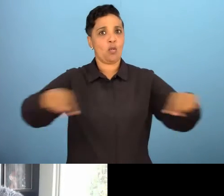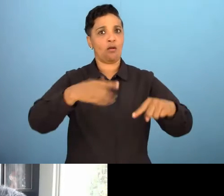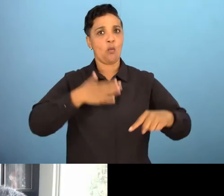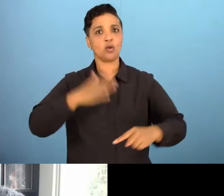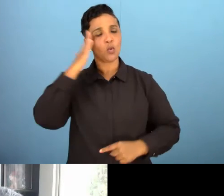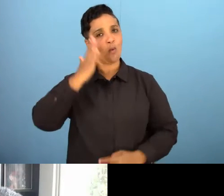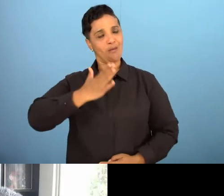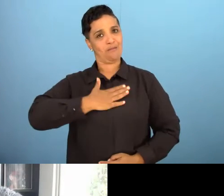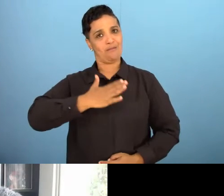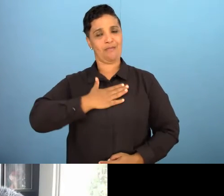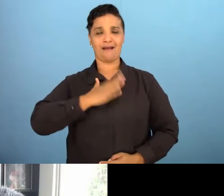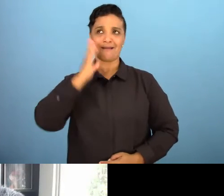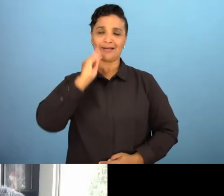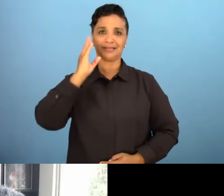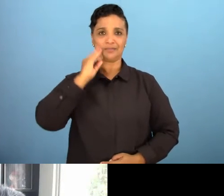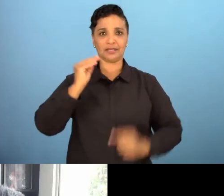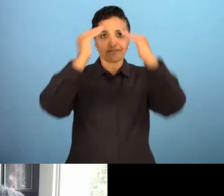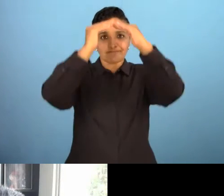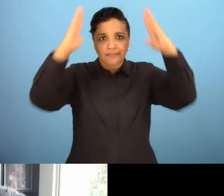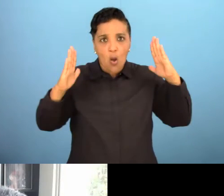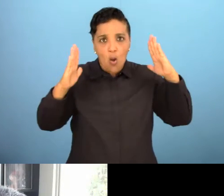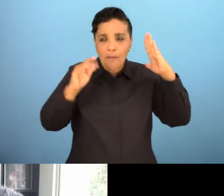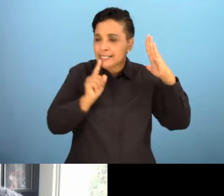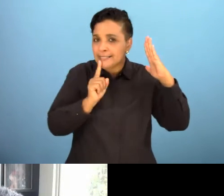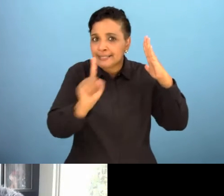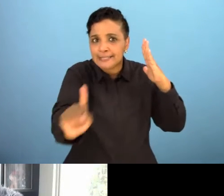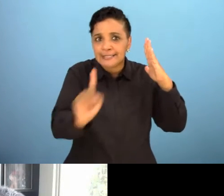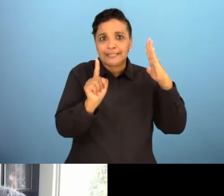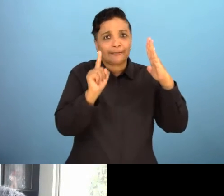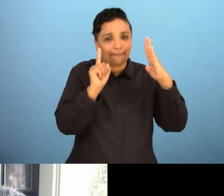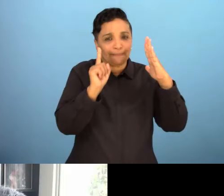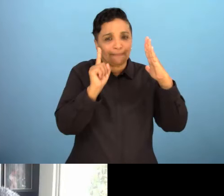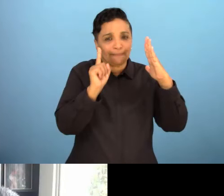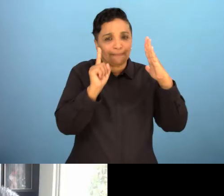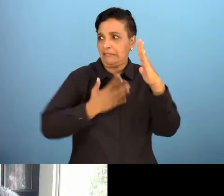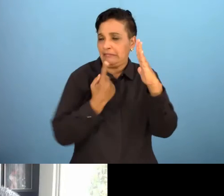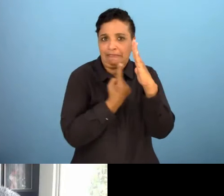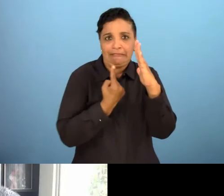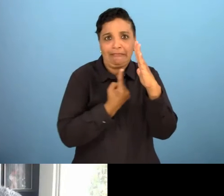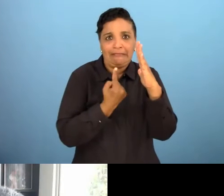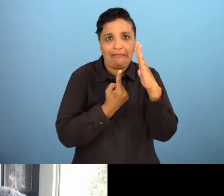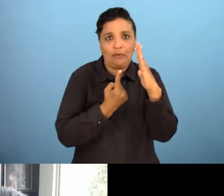que habían tenido, querían compartir mucho lo que pasaron.